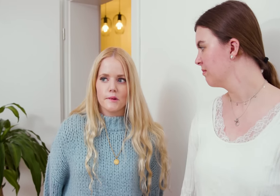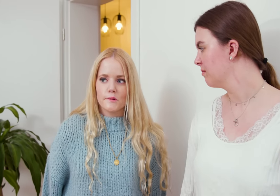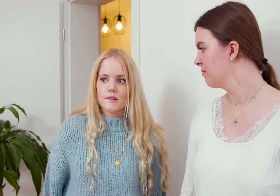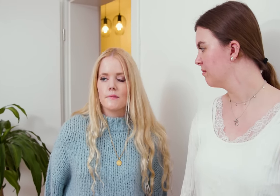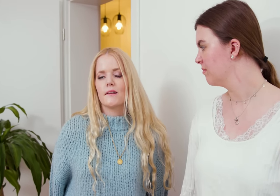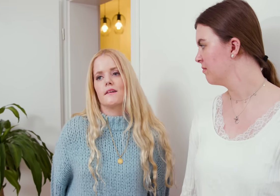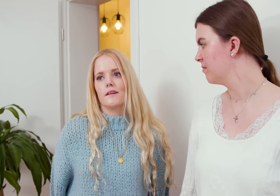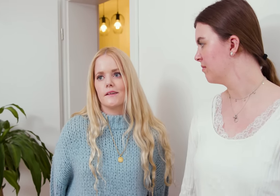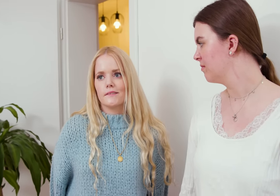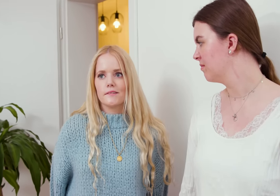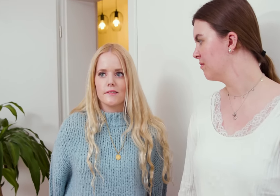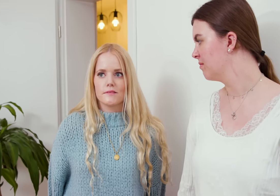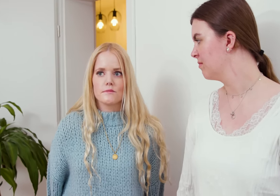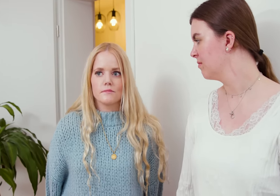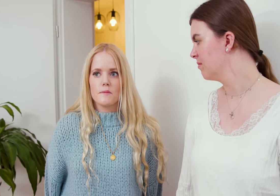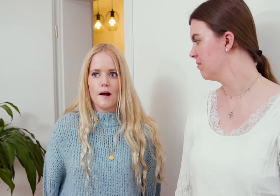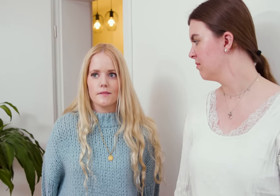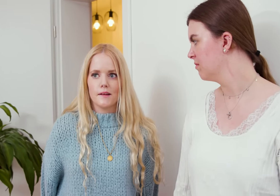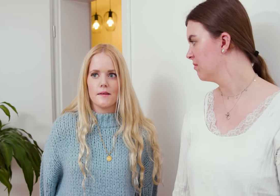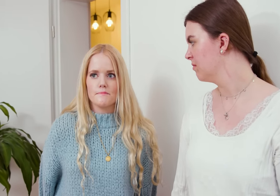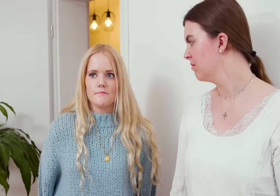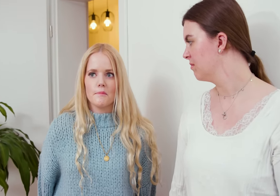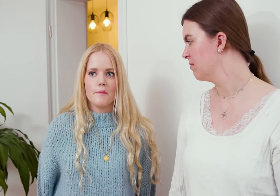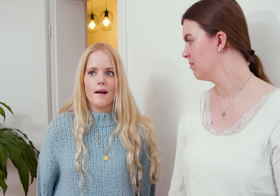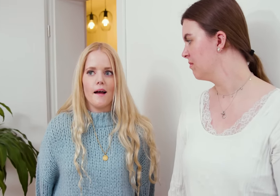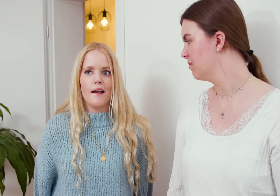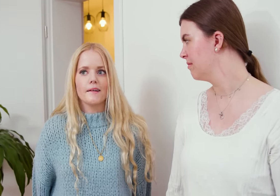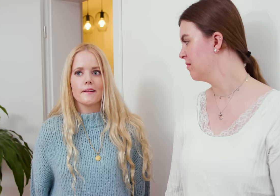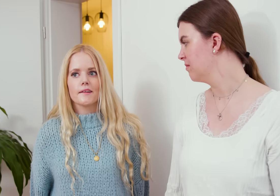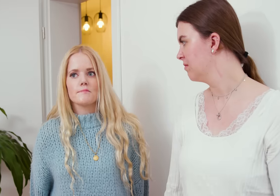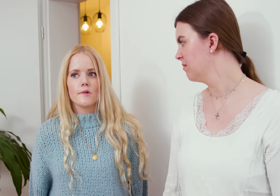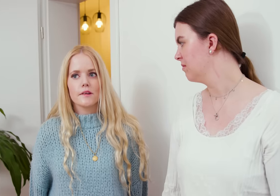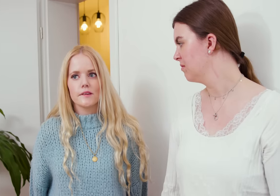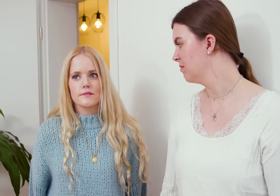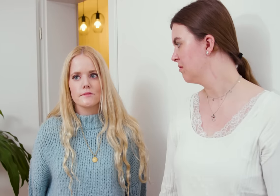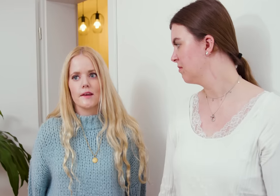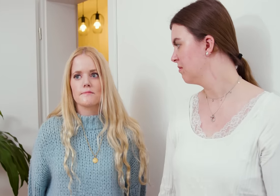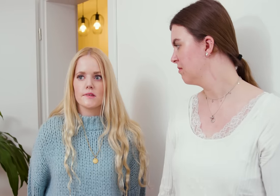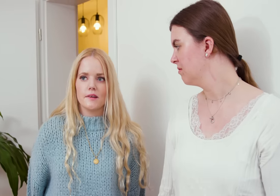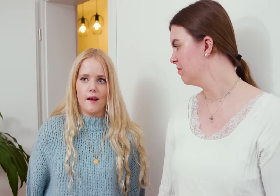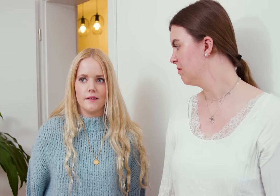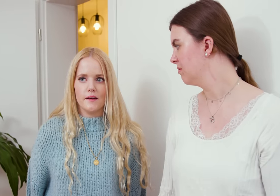mit unserem Kanal, dass 'n normales Leben ... eigentlich möglich ist, vielleicht 'n bisschen anders,